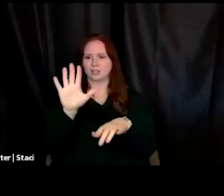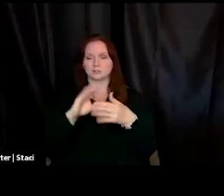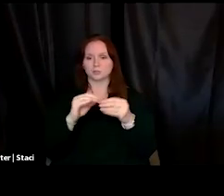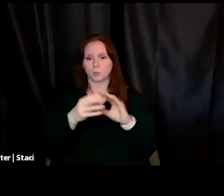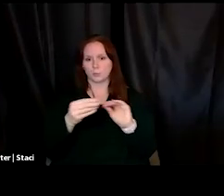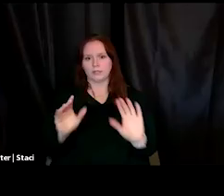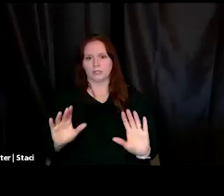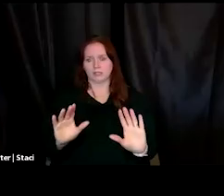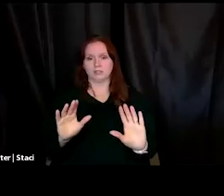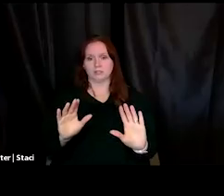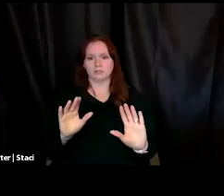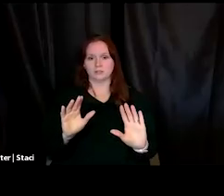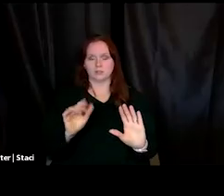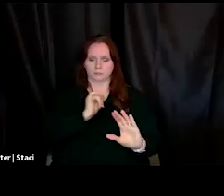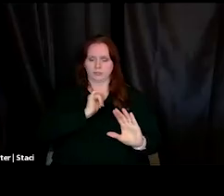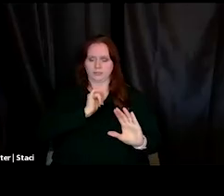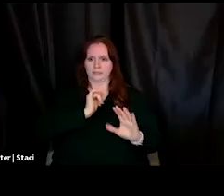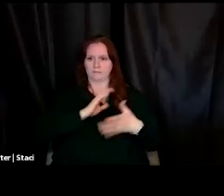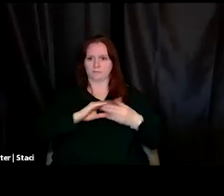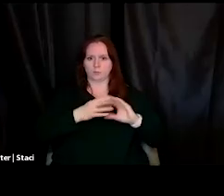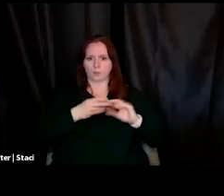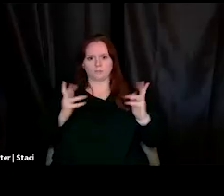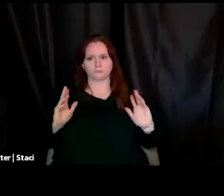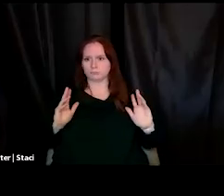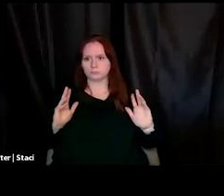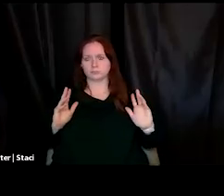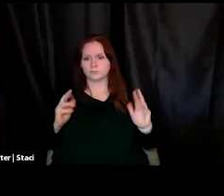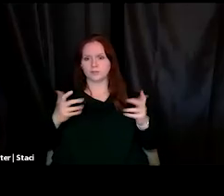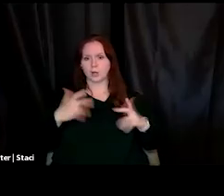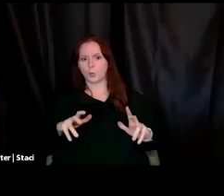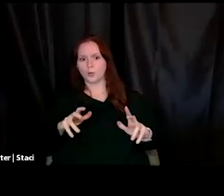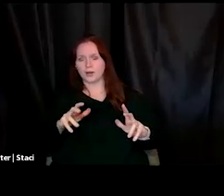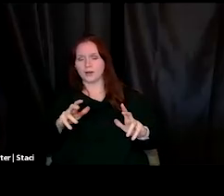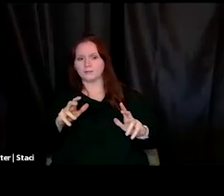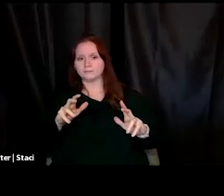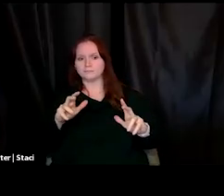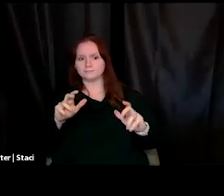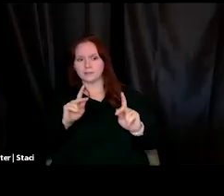Un aumento reciente para mejorar cómo la agencia atiende a los clientes